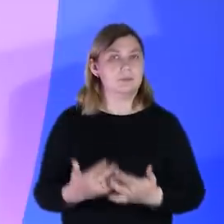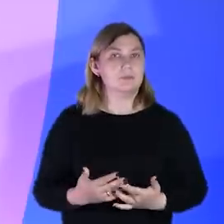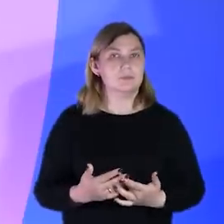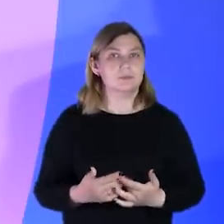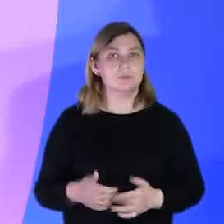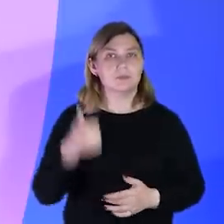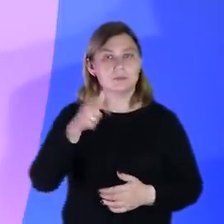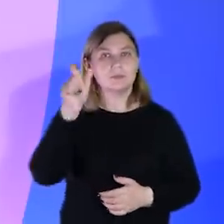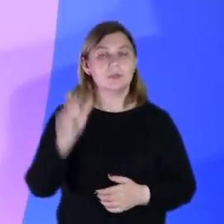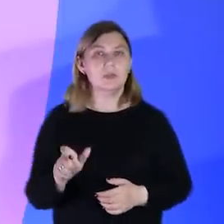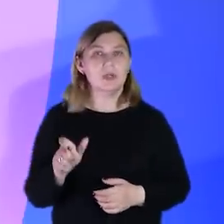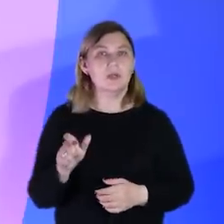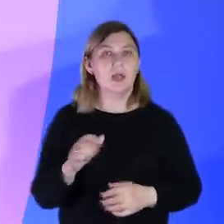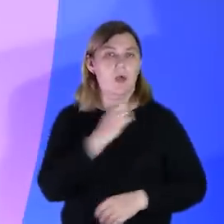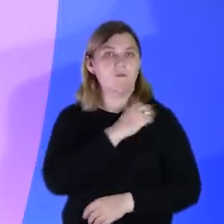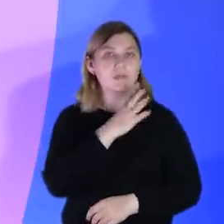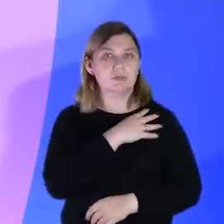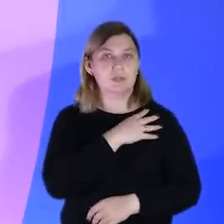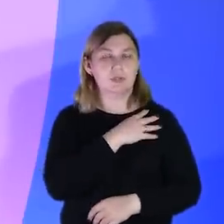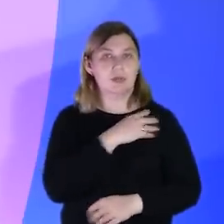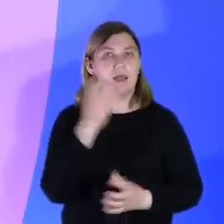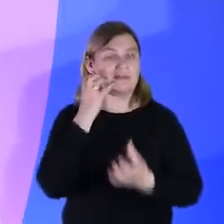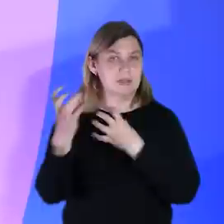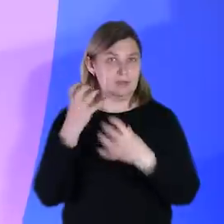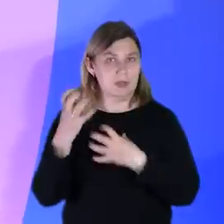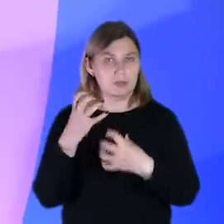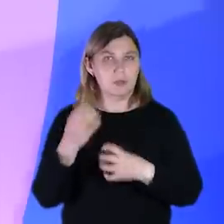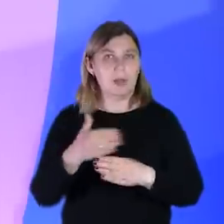na jednego czynnego oficera wywiadu i podoficera